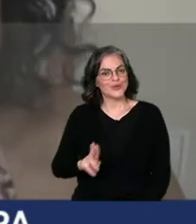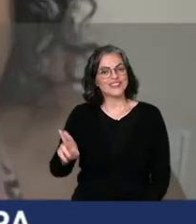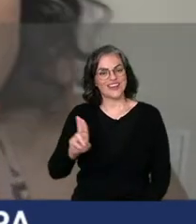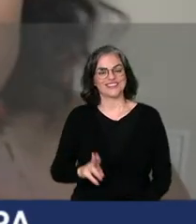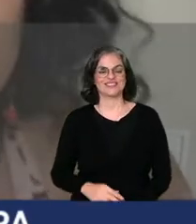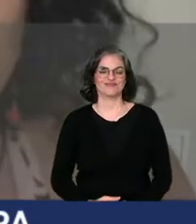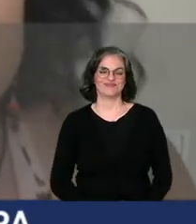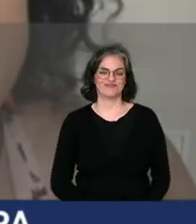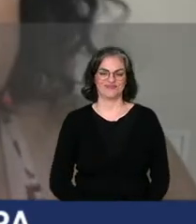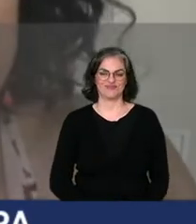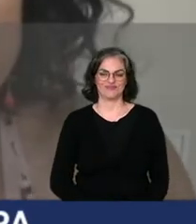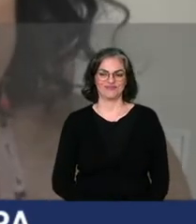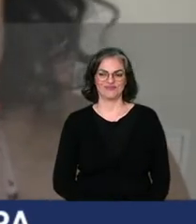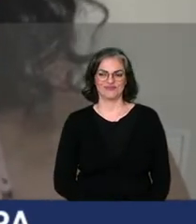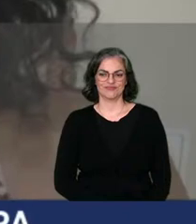VOLTADO PARA A CULTURA. SERÃO BENEFICIADOS DIVERSOS